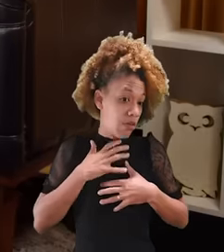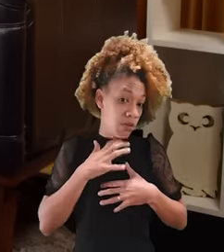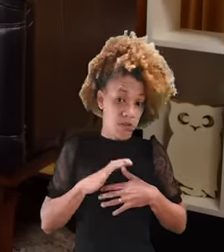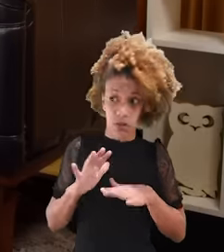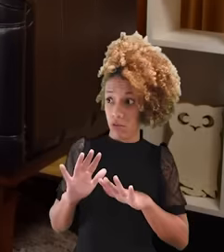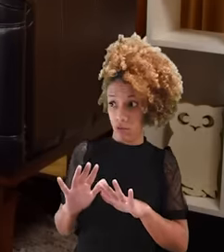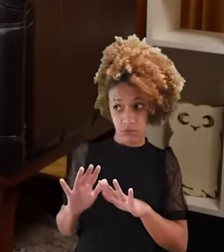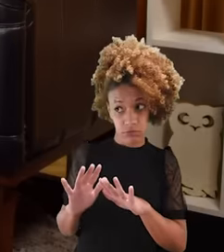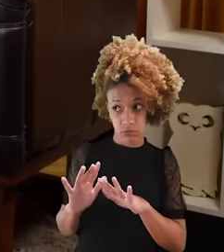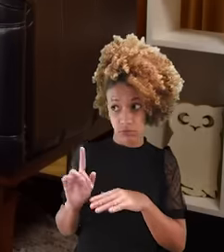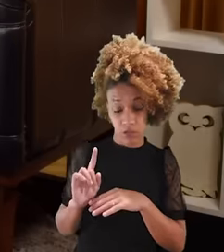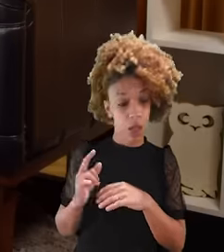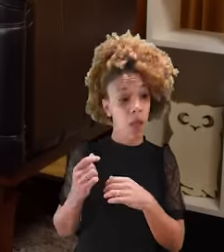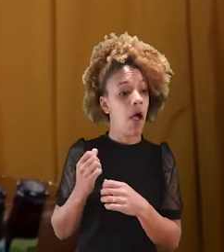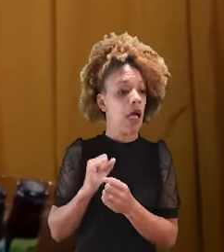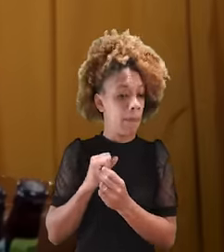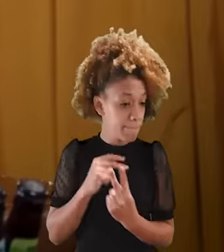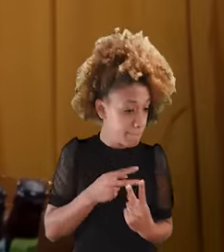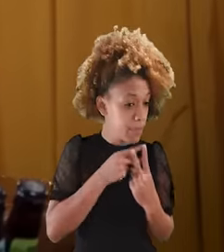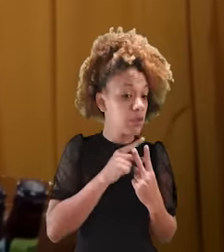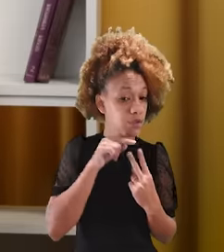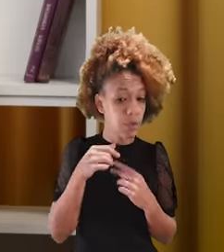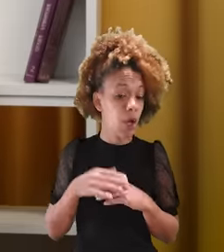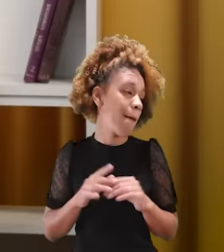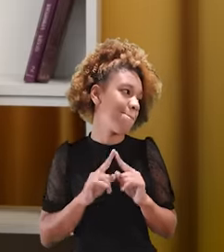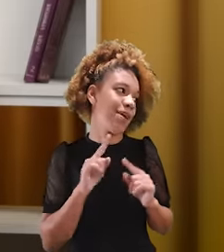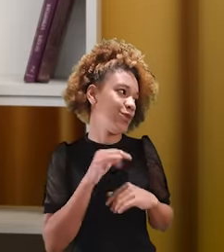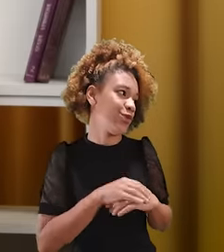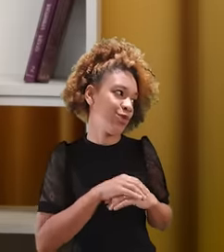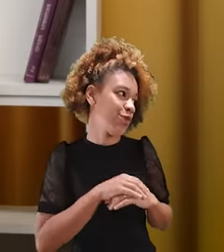sim sim eu para mim ele tem que ser preso depois é o povo Judeu assim como bolsonaro e Lula não é